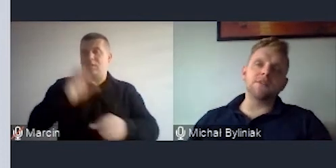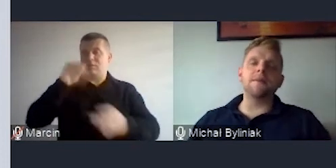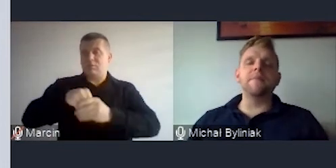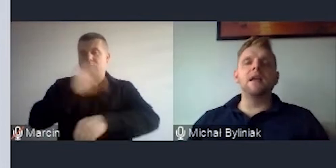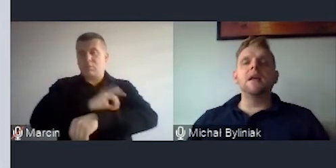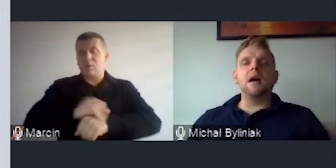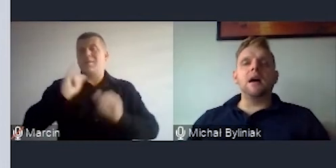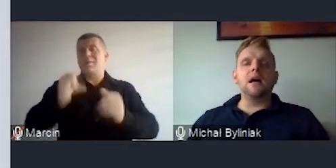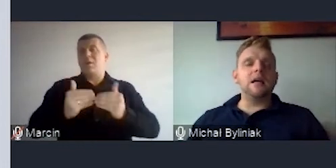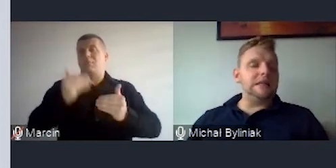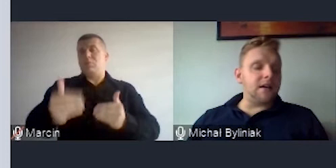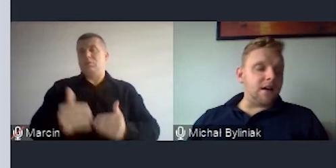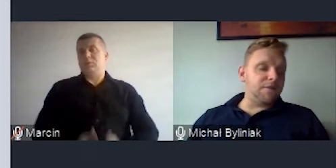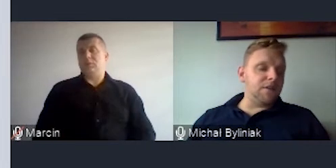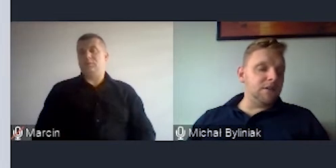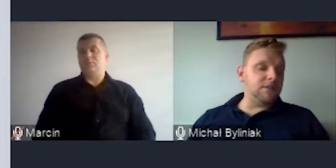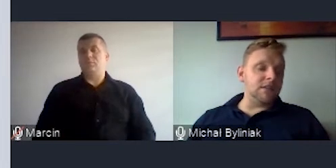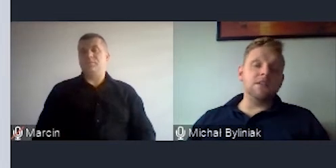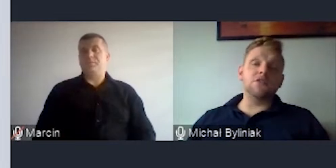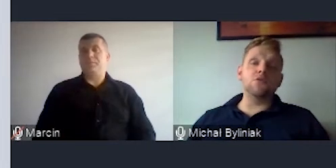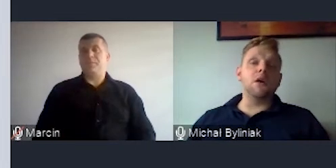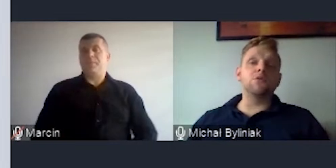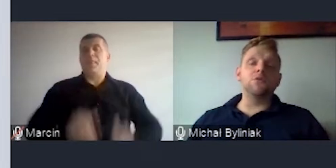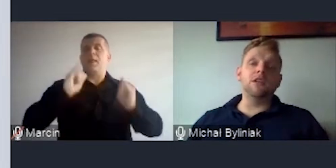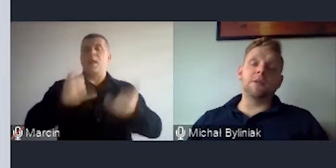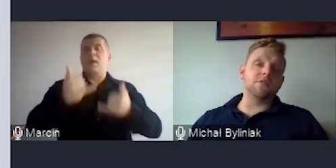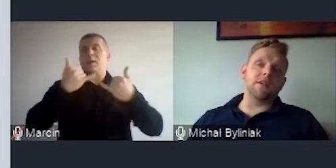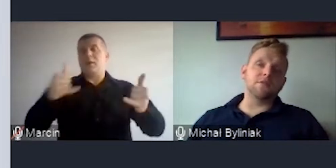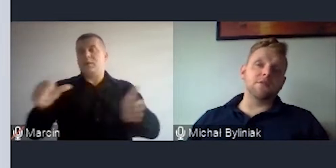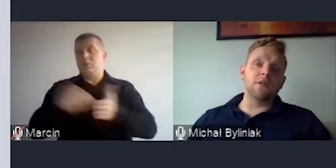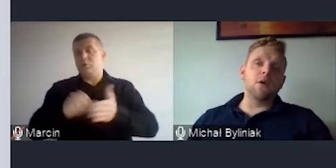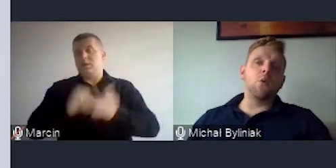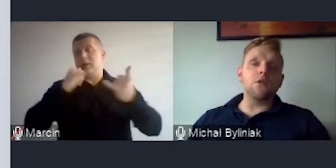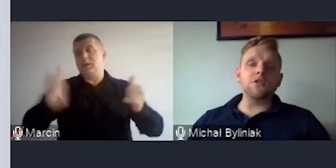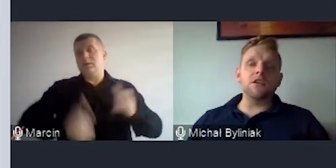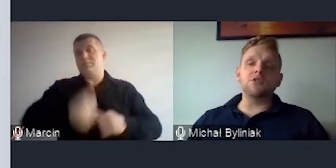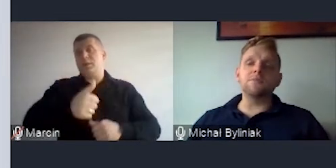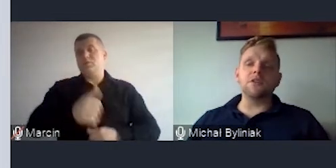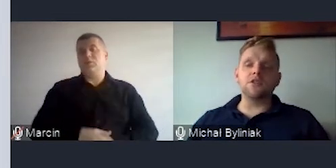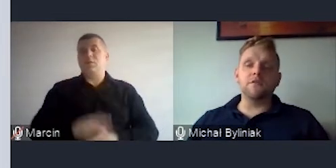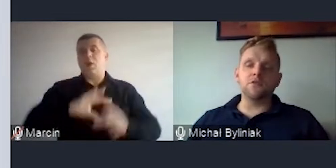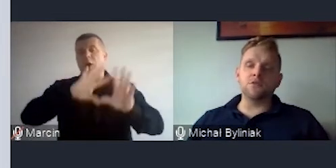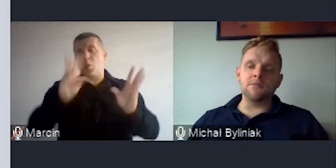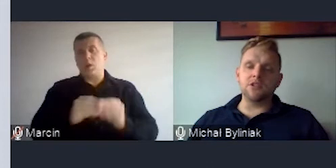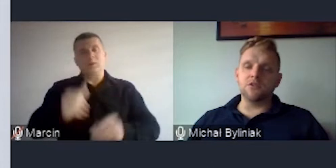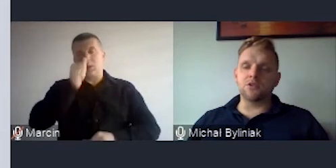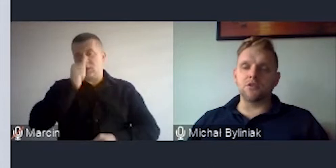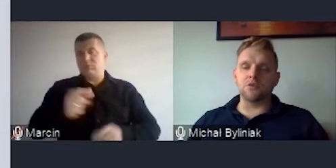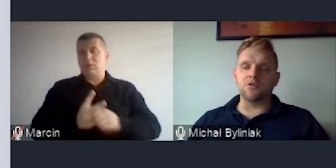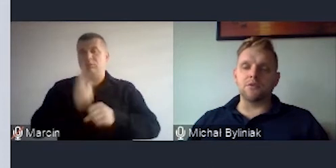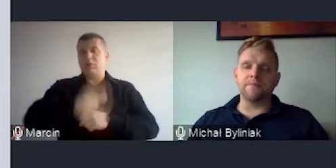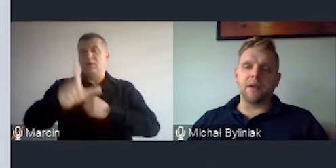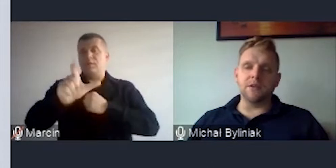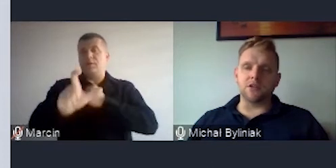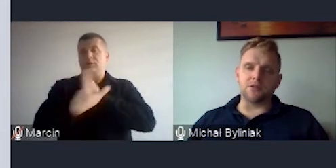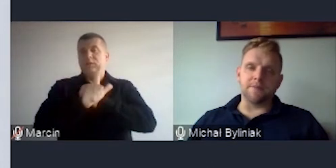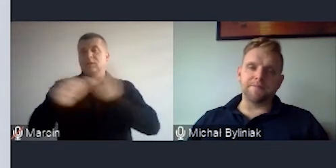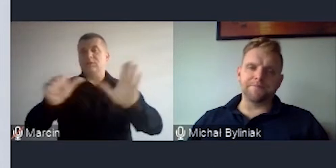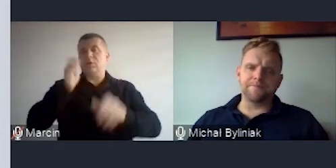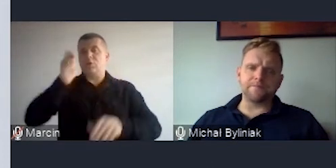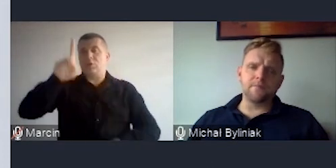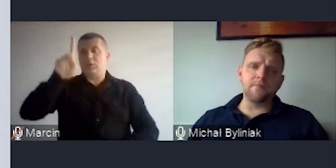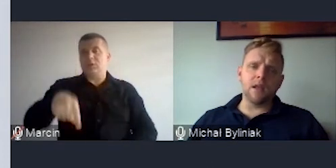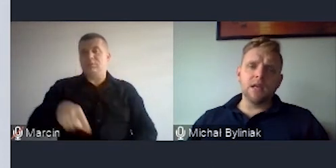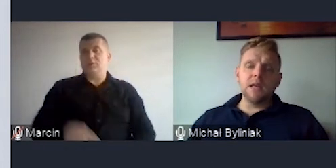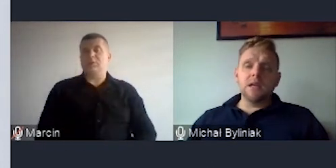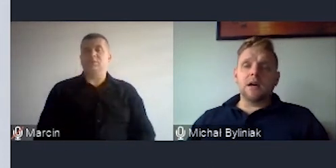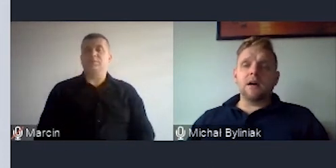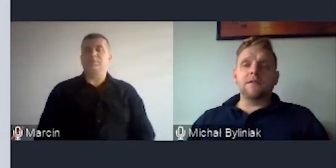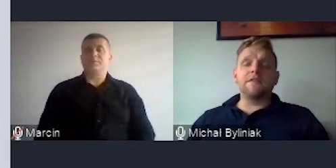jaka poza, jaka z innych źródeł czy u innych pracodawców. Łącznie nie można przekroczyć 276 godzin miesięcznie.